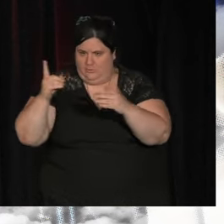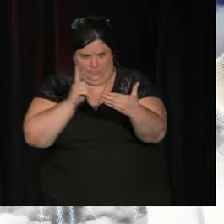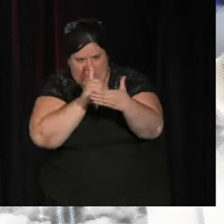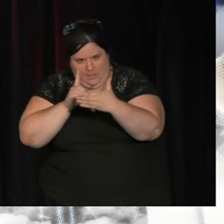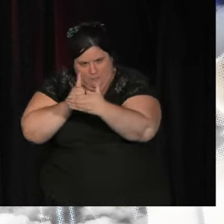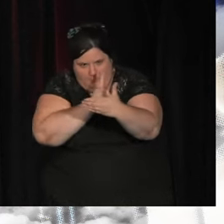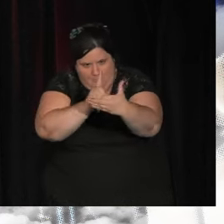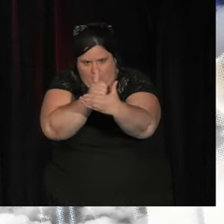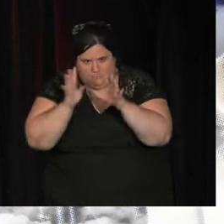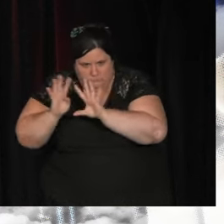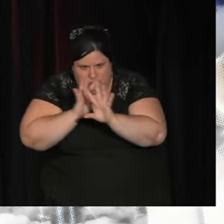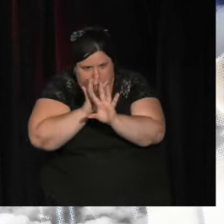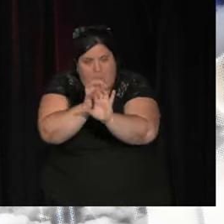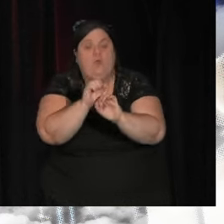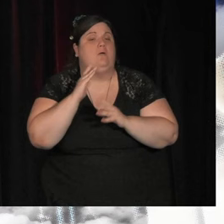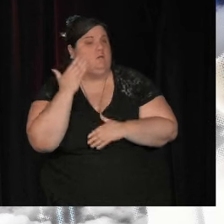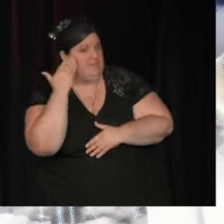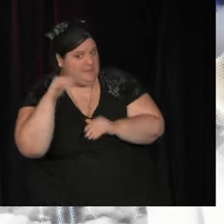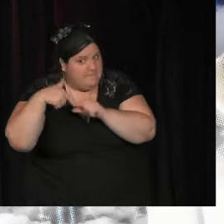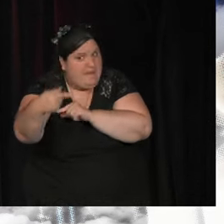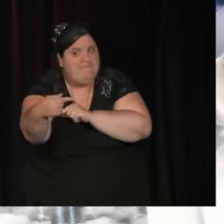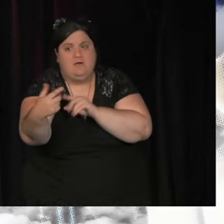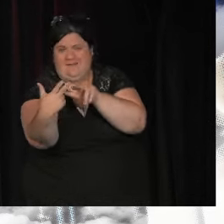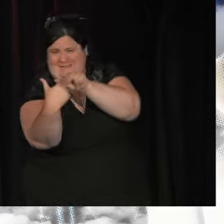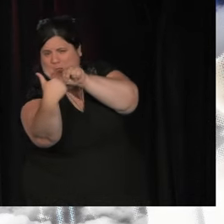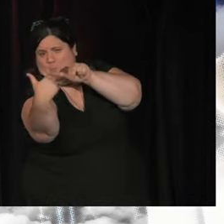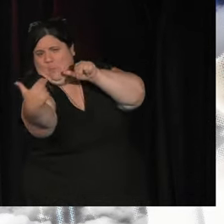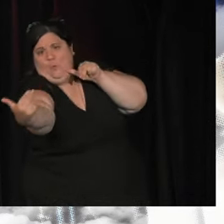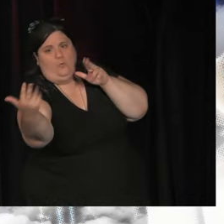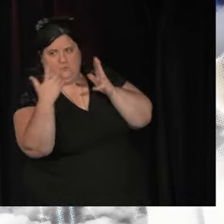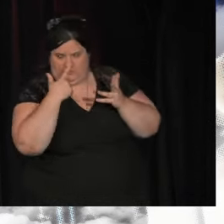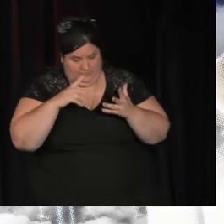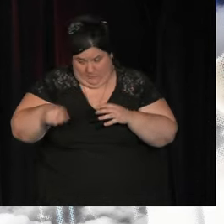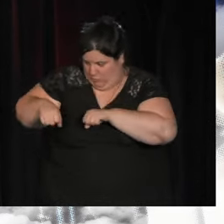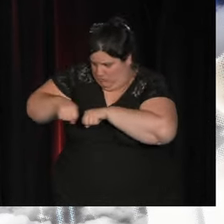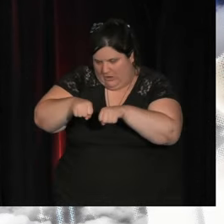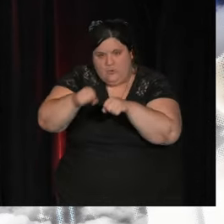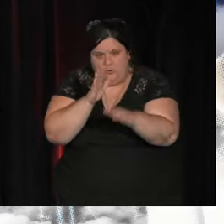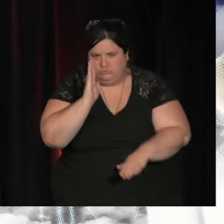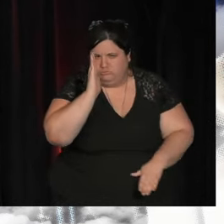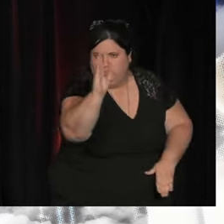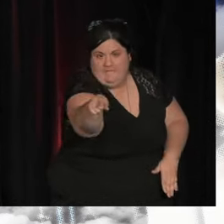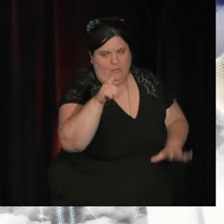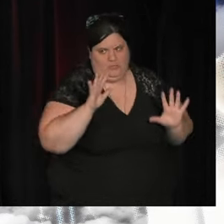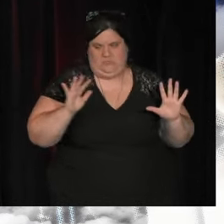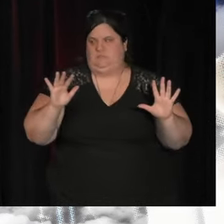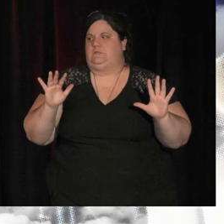devient beaucoup plus vertical. Il y a une espèce de grand pont qui va surplomber le passage par lequel le chariot doit passer et il est normal de retourner dans